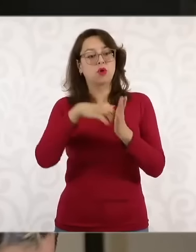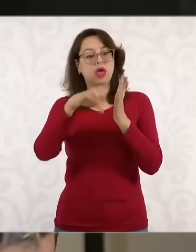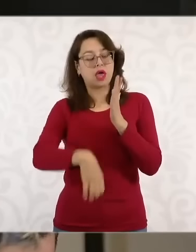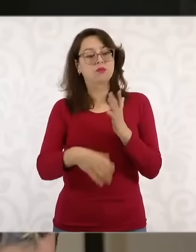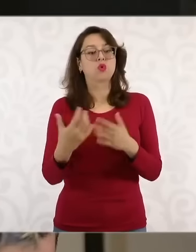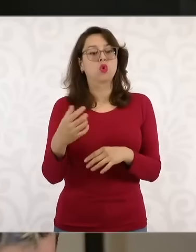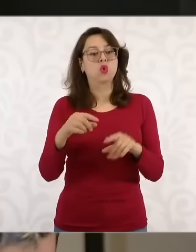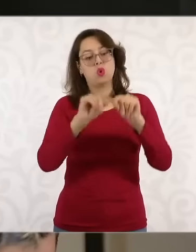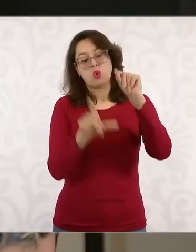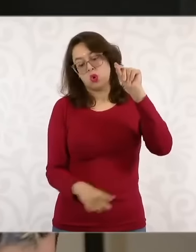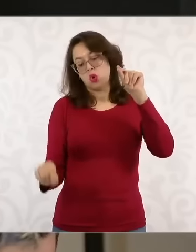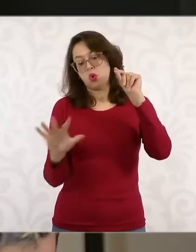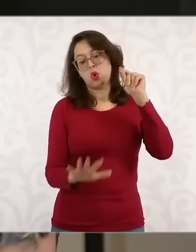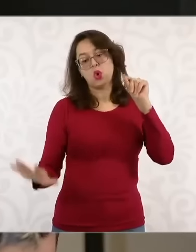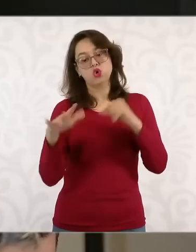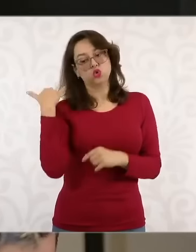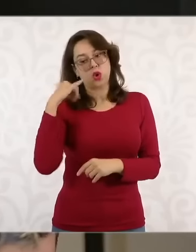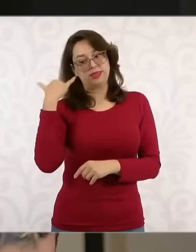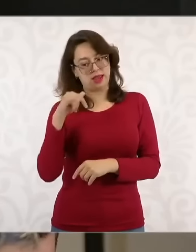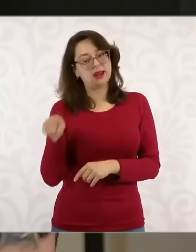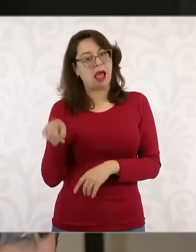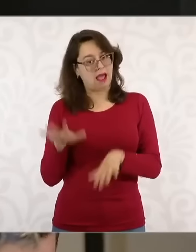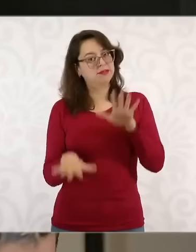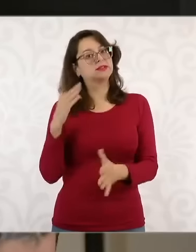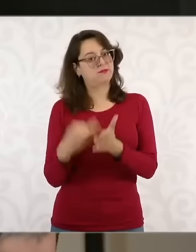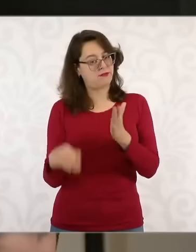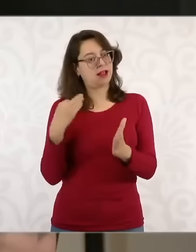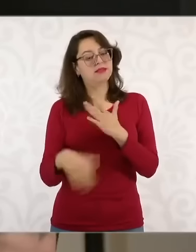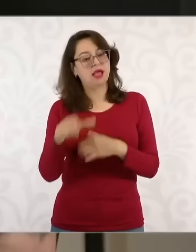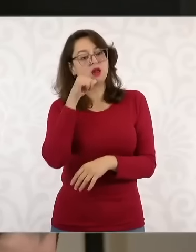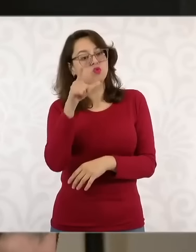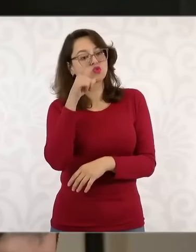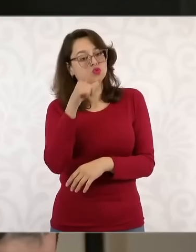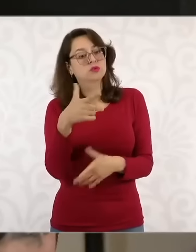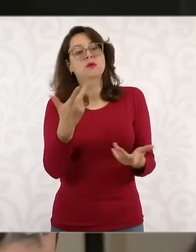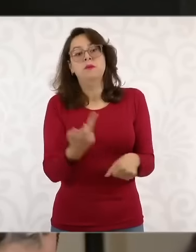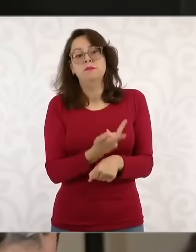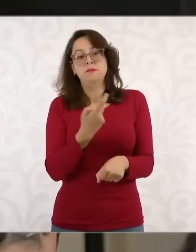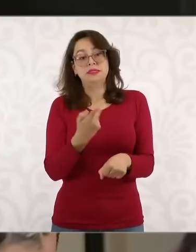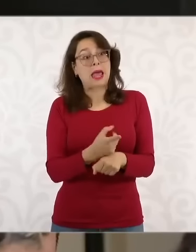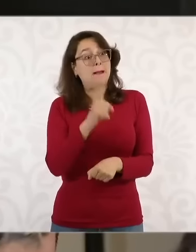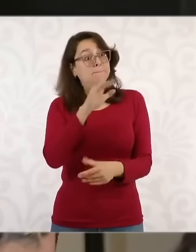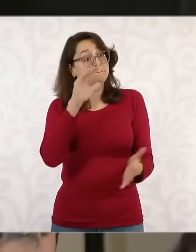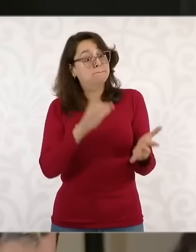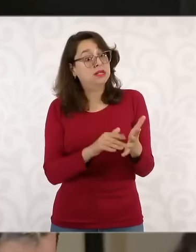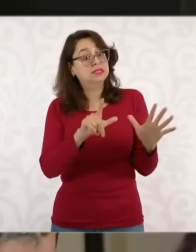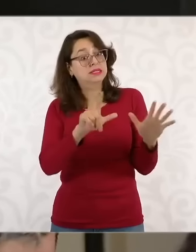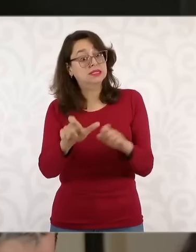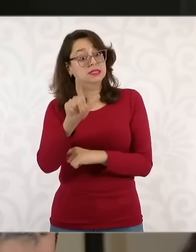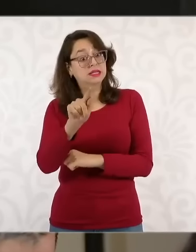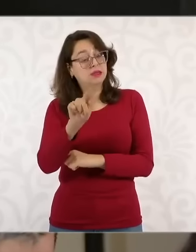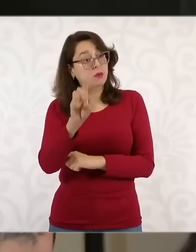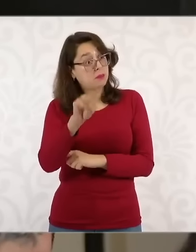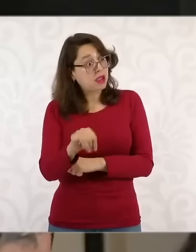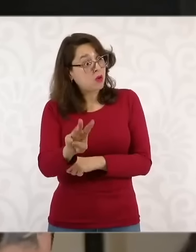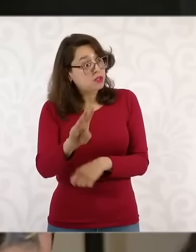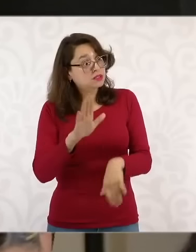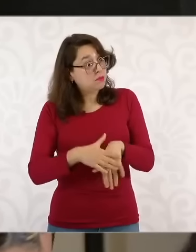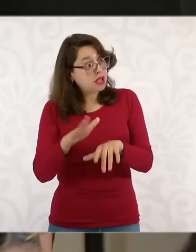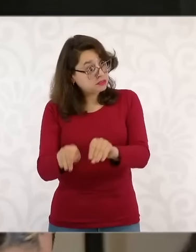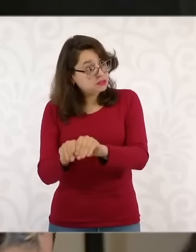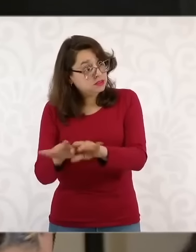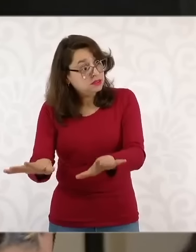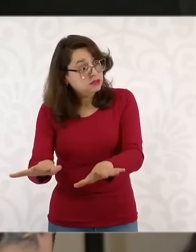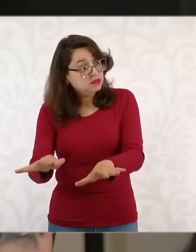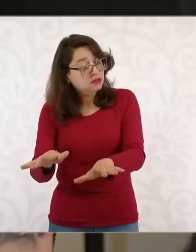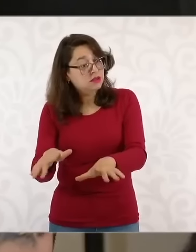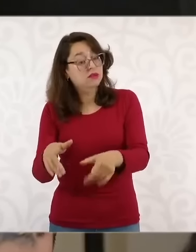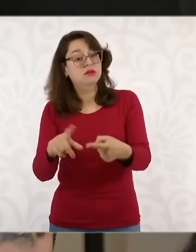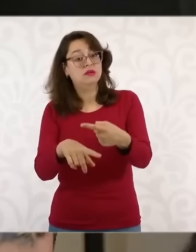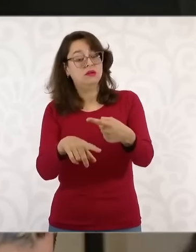por ejemplo. Este, para la península de Yucatán están programados 1770 MW. y eh preguntarles